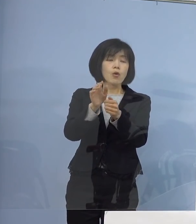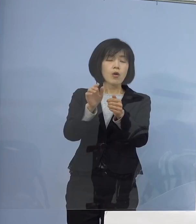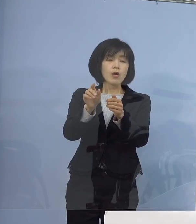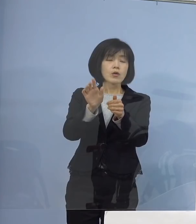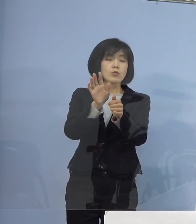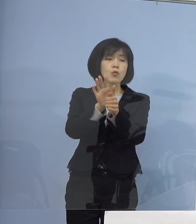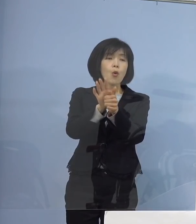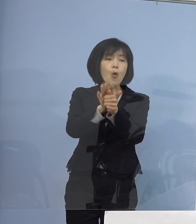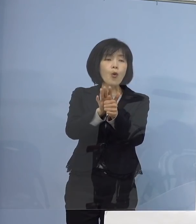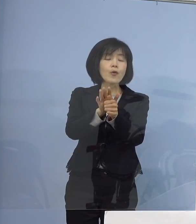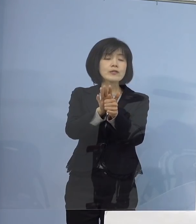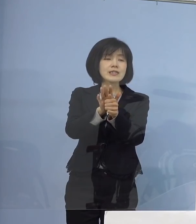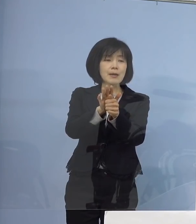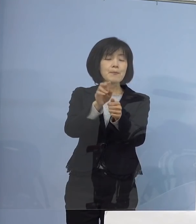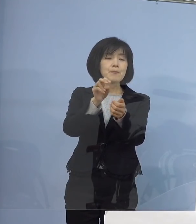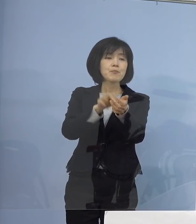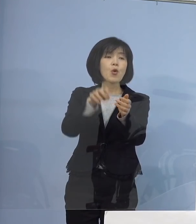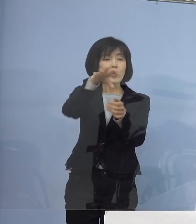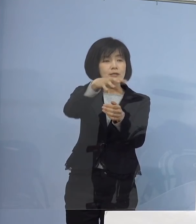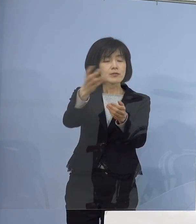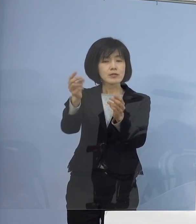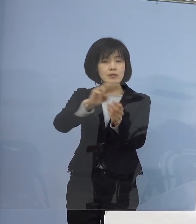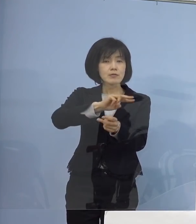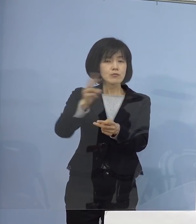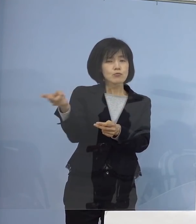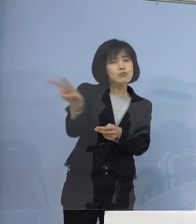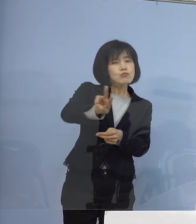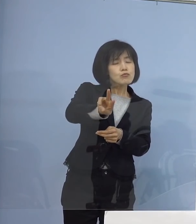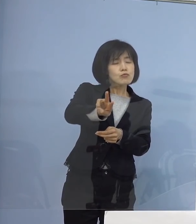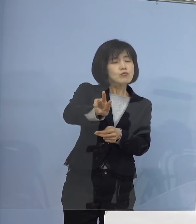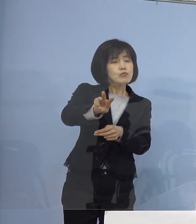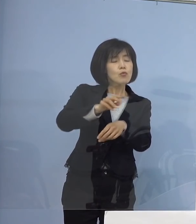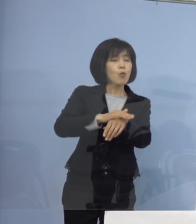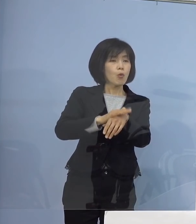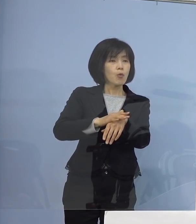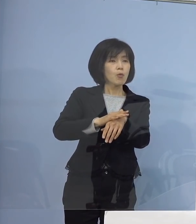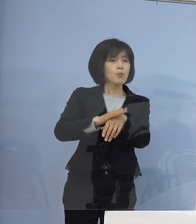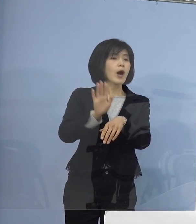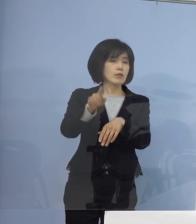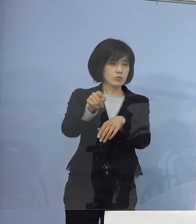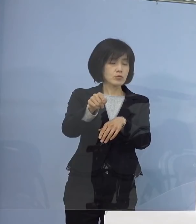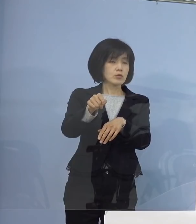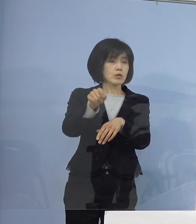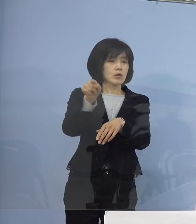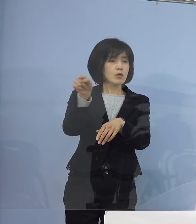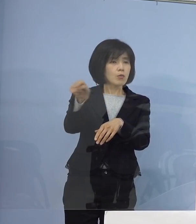もちろん療養という形もあるんですがね こうしたものをしっかりと対応することで